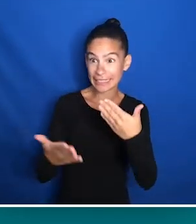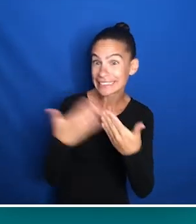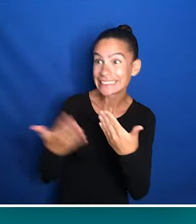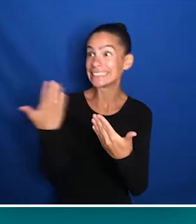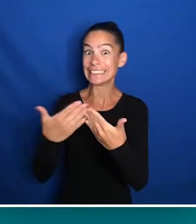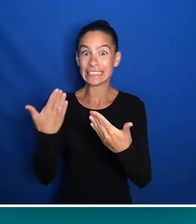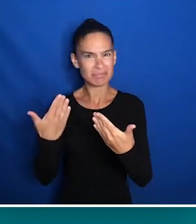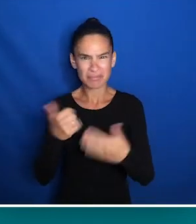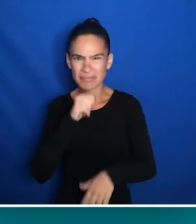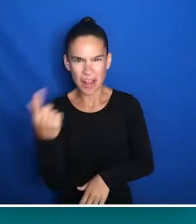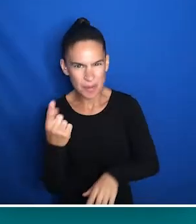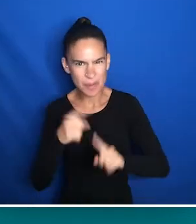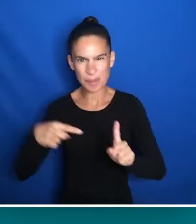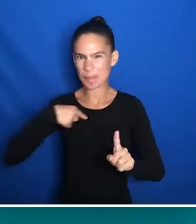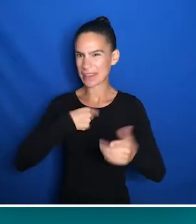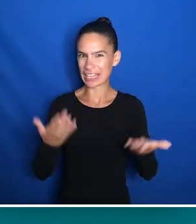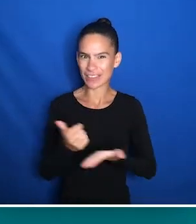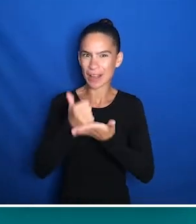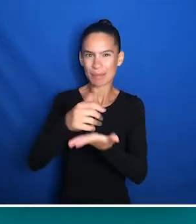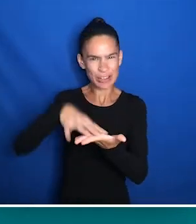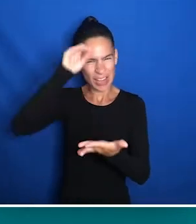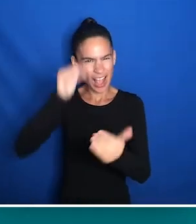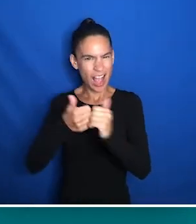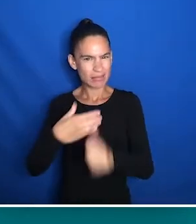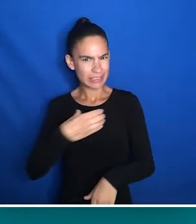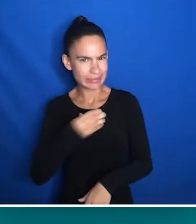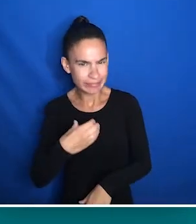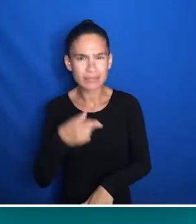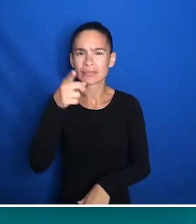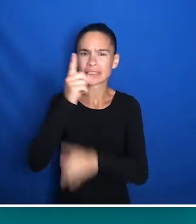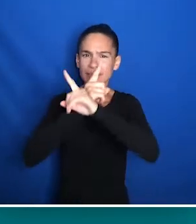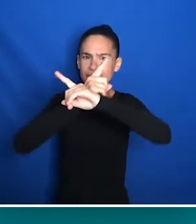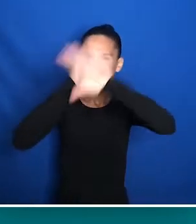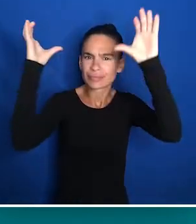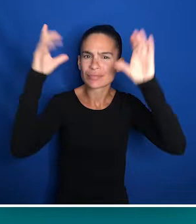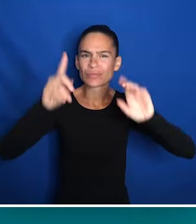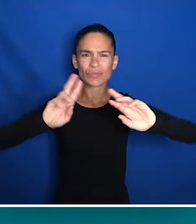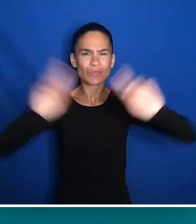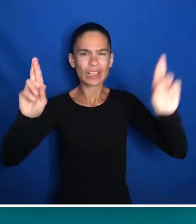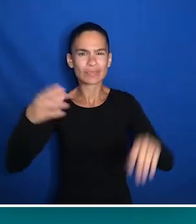[Narrador] No siempre es fácil de hacer, pero estamos aquí para ayudarte a aprender cómo reclamar. Imagina esto.